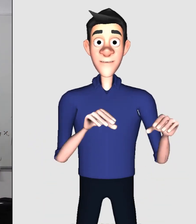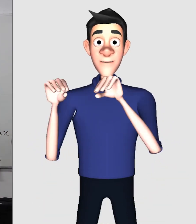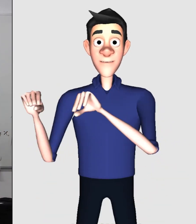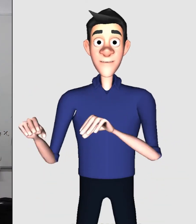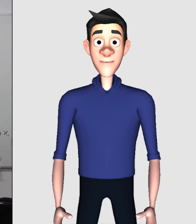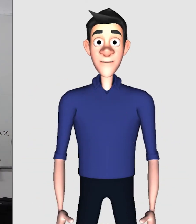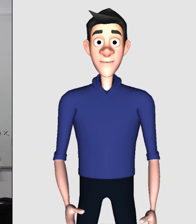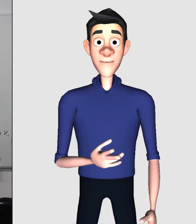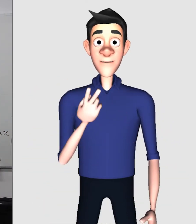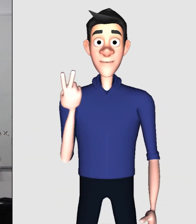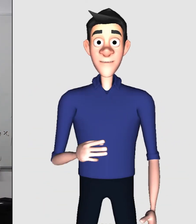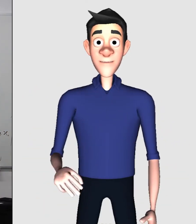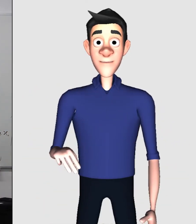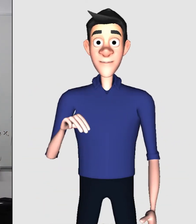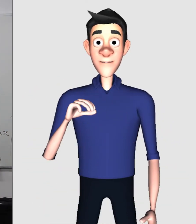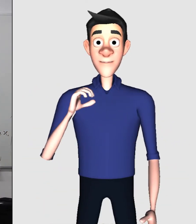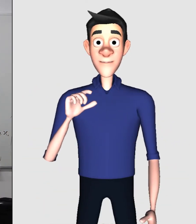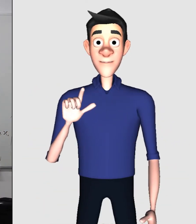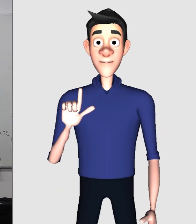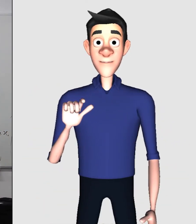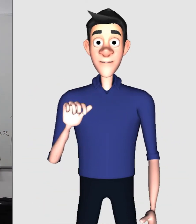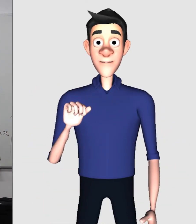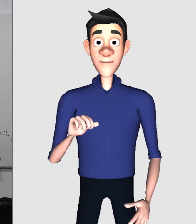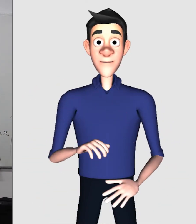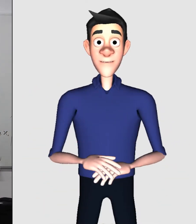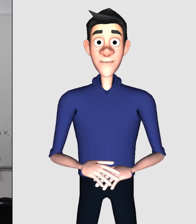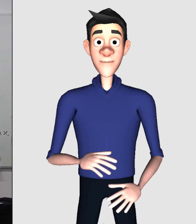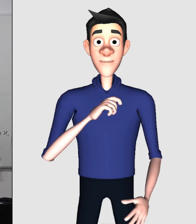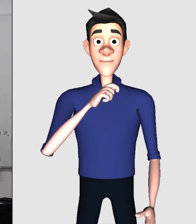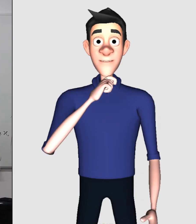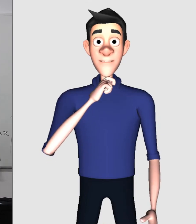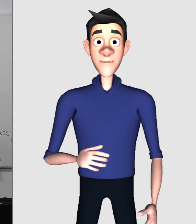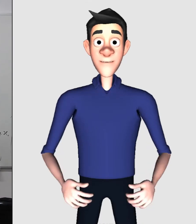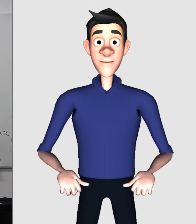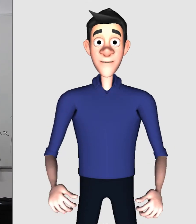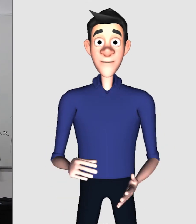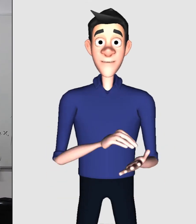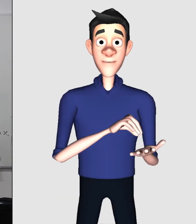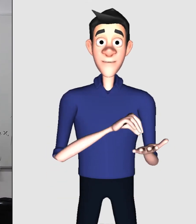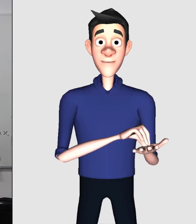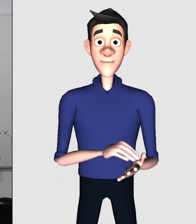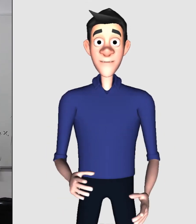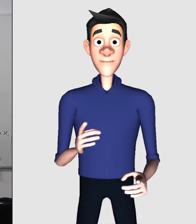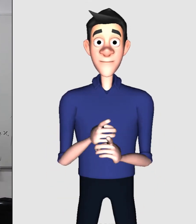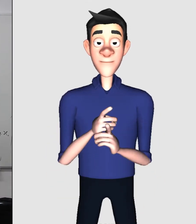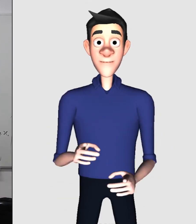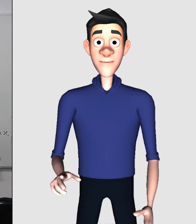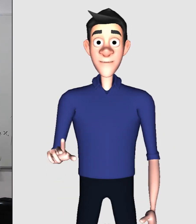Agora sabemos que x é tudo isso aqui Agora é só terminar